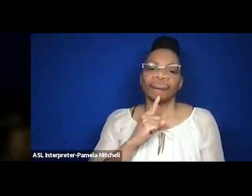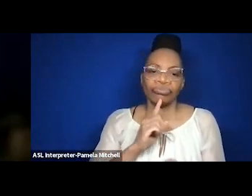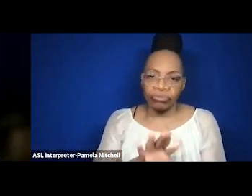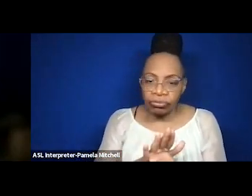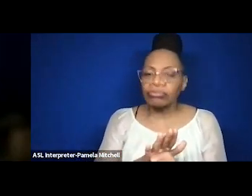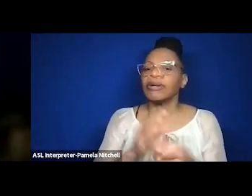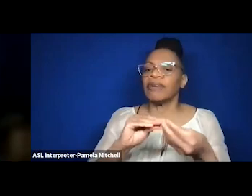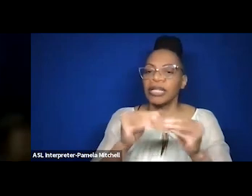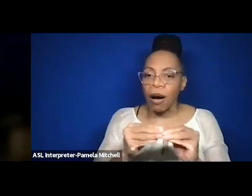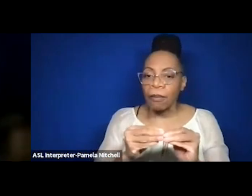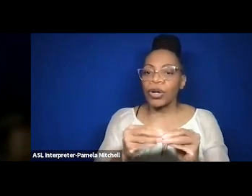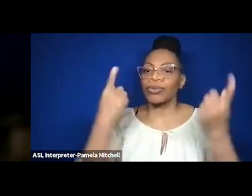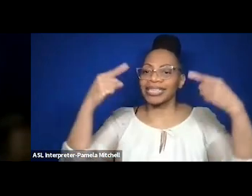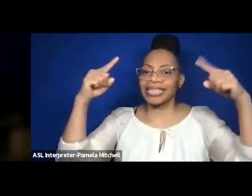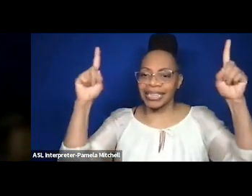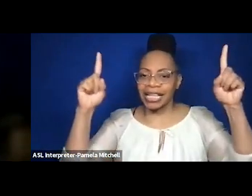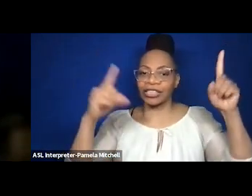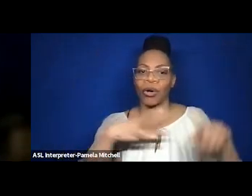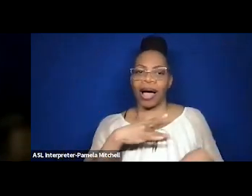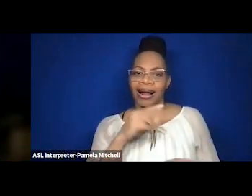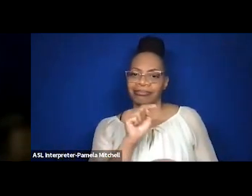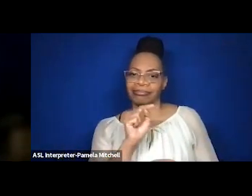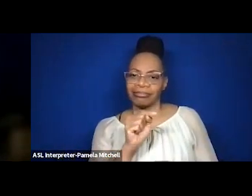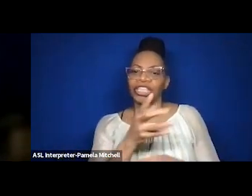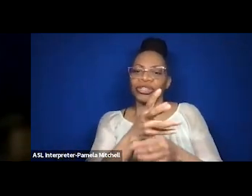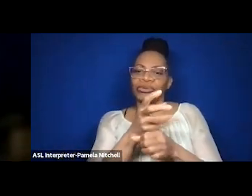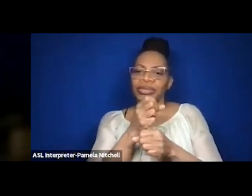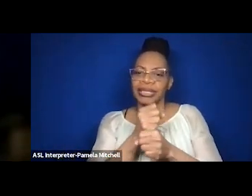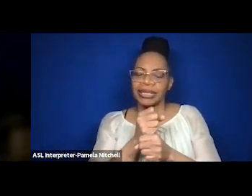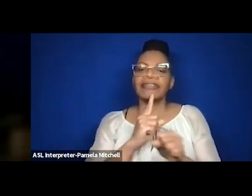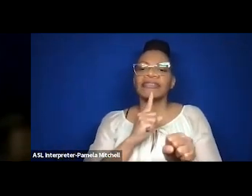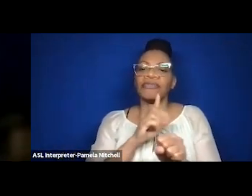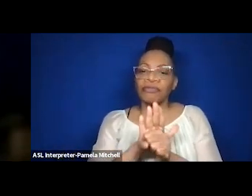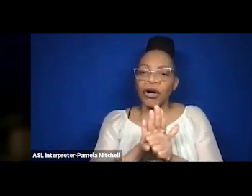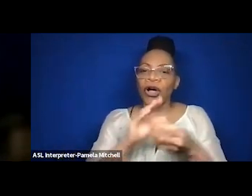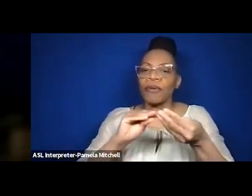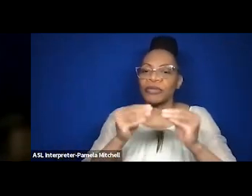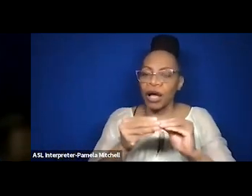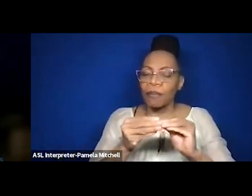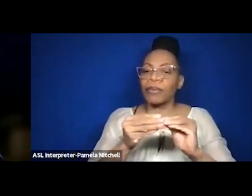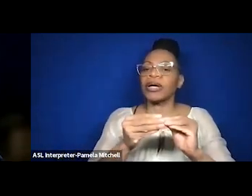Me gusta que sea electrónico y que obtengas un número de confirmación y una hoja que indique que sí pasó.